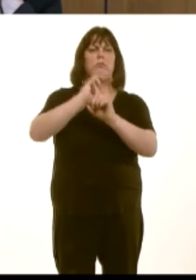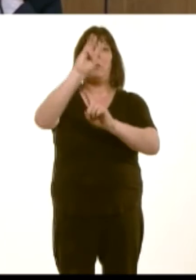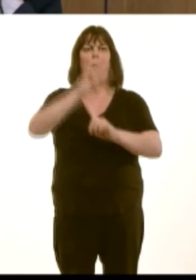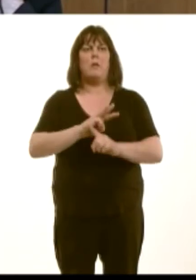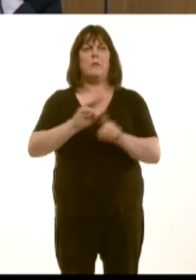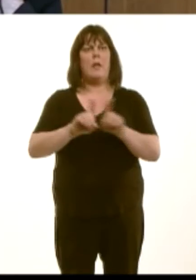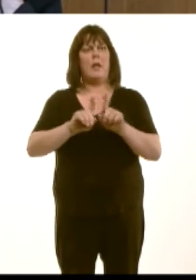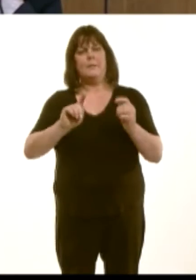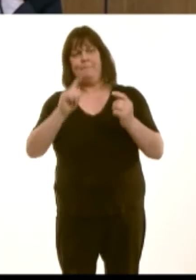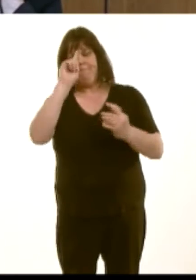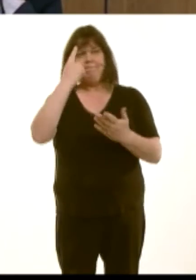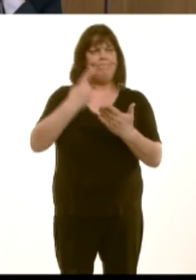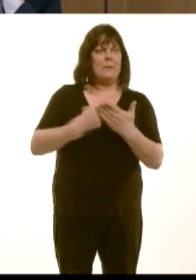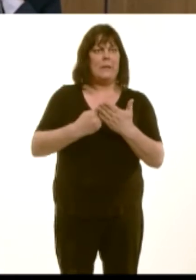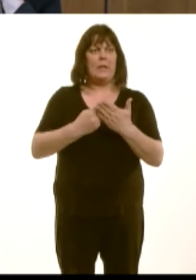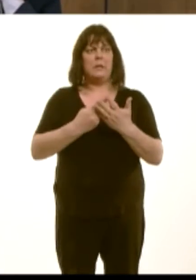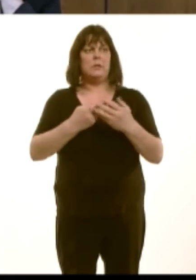Wrth gwrs, mae hynnyín rhywbeth iíw groesawu.